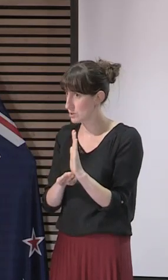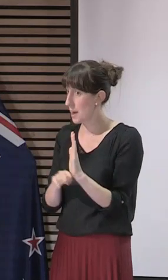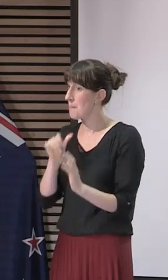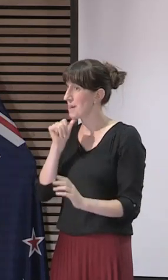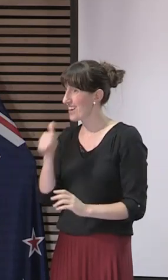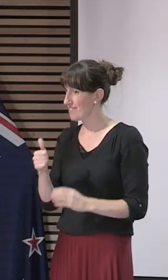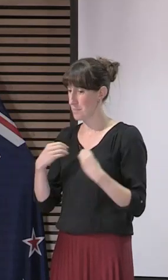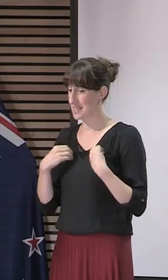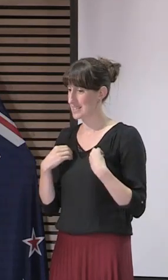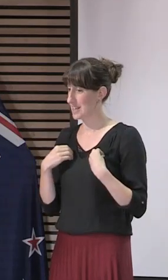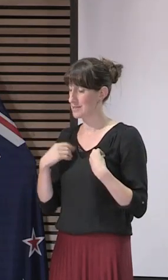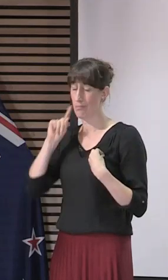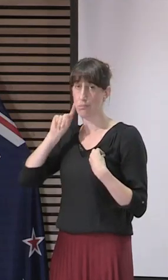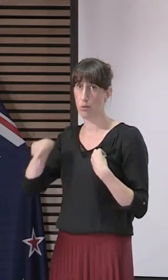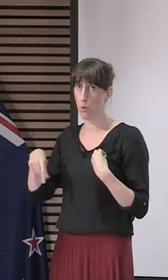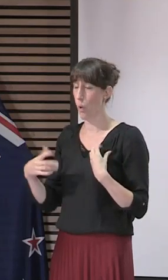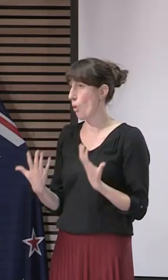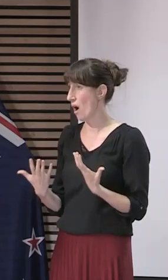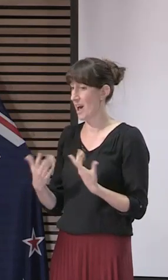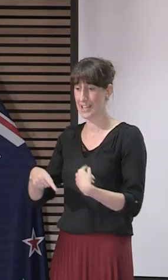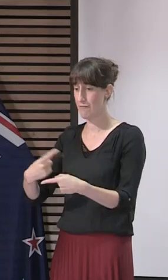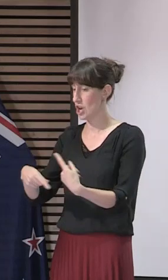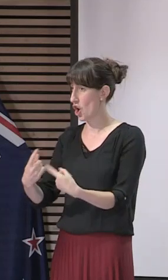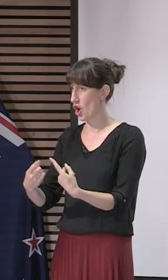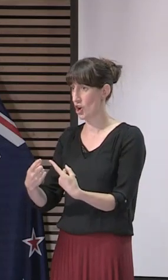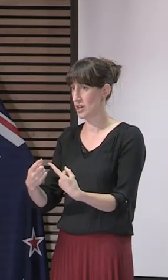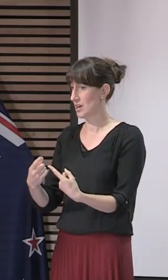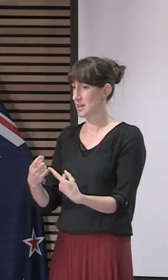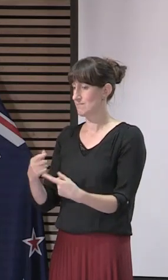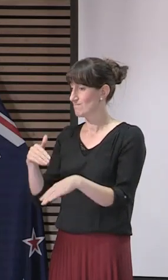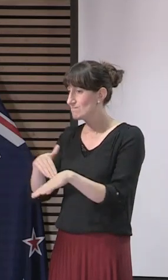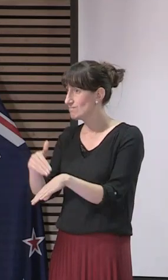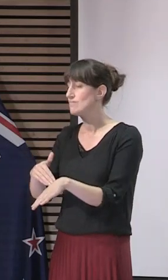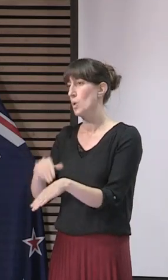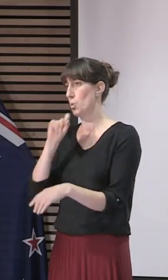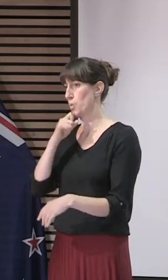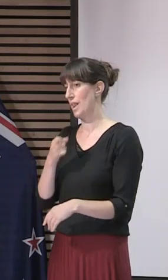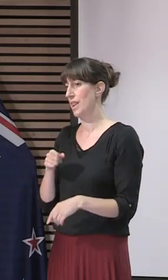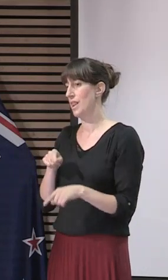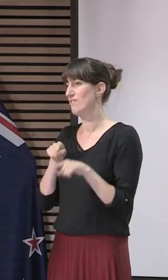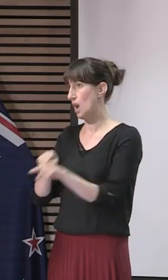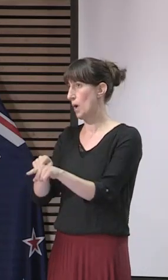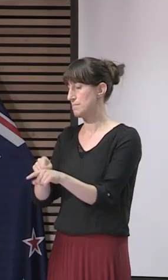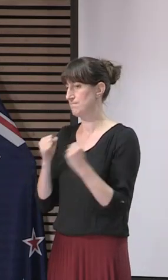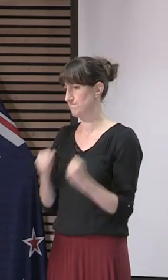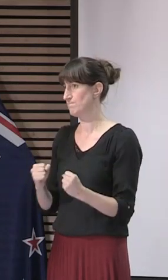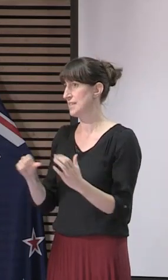nga keehi e whakawakia ana.